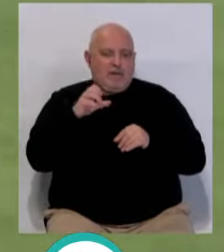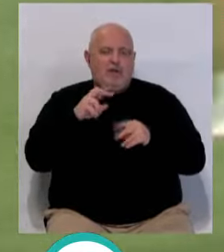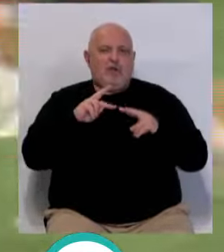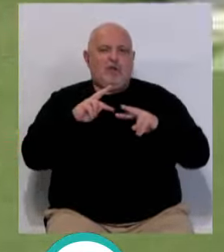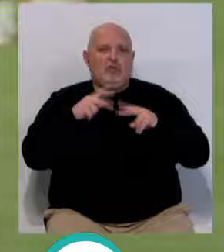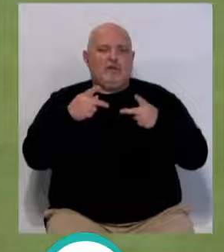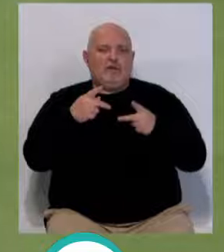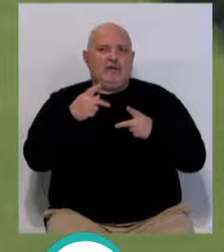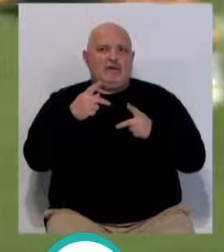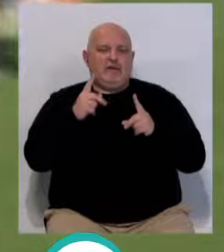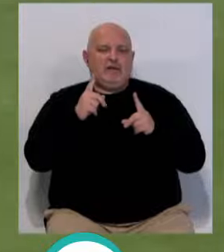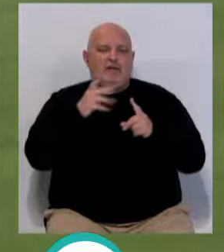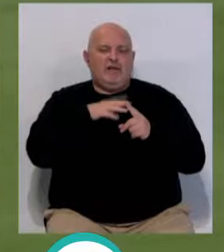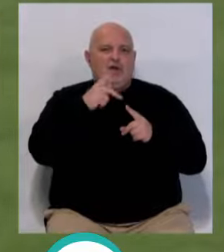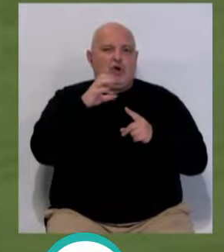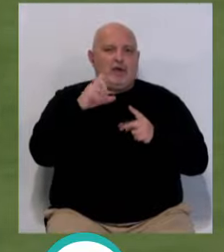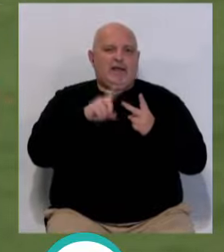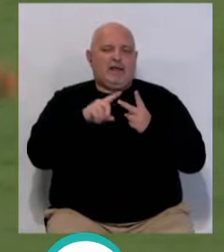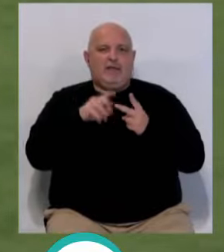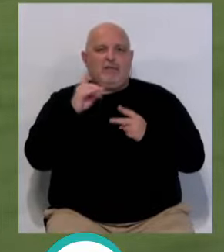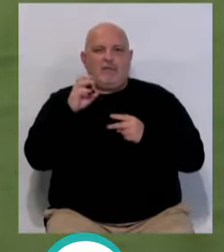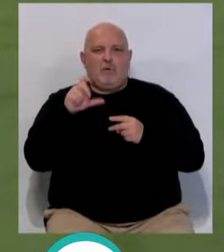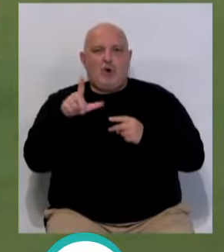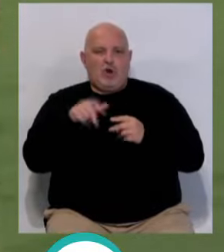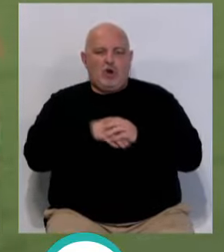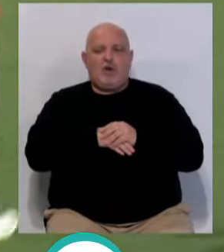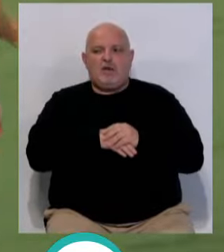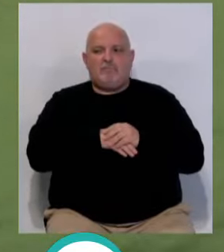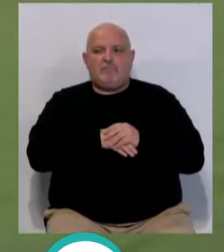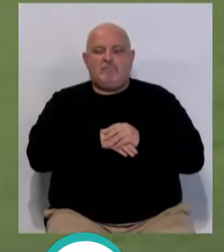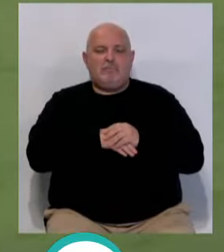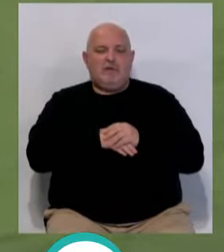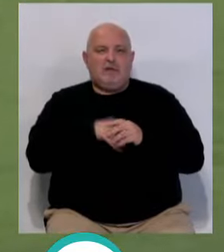tiene Atlético de Madrid tanto como es coke como es de Paul me parece que que son de mucha briega